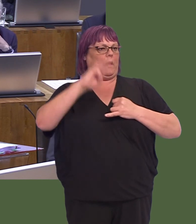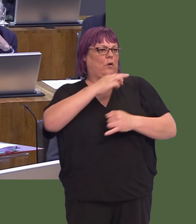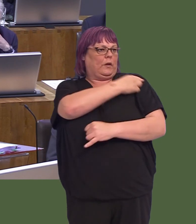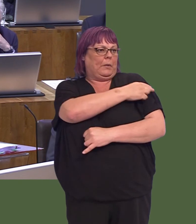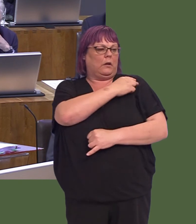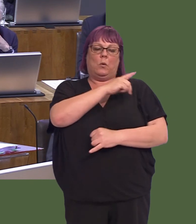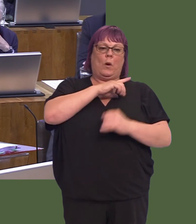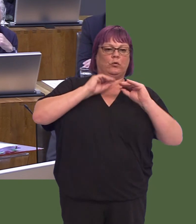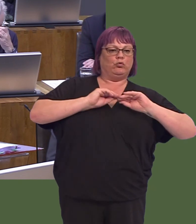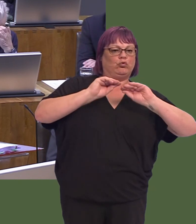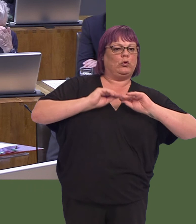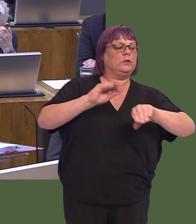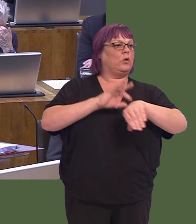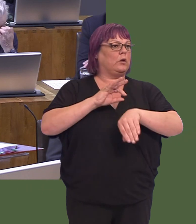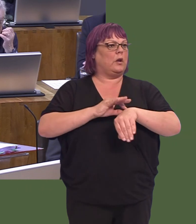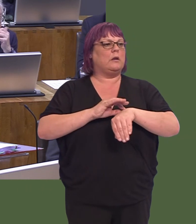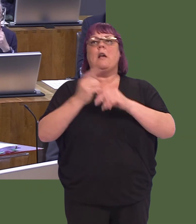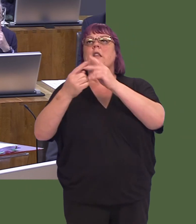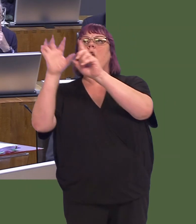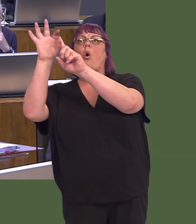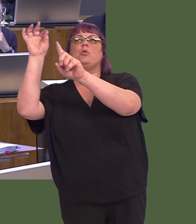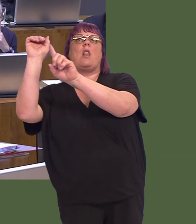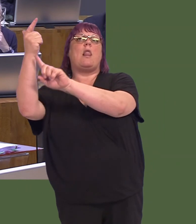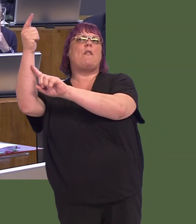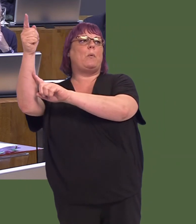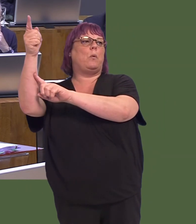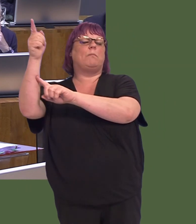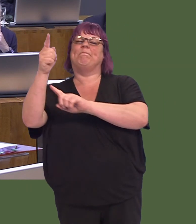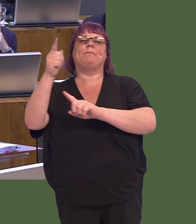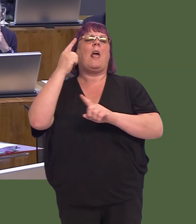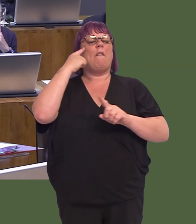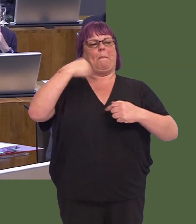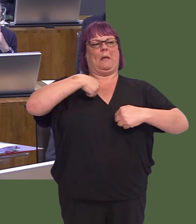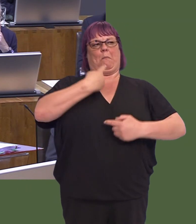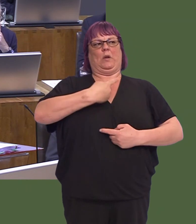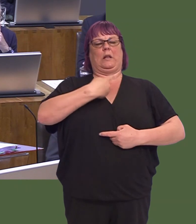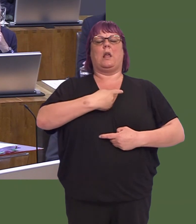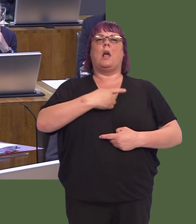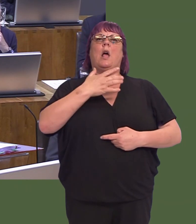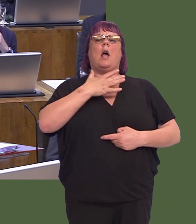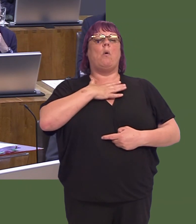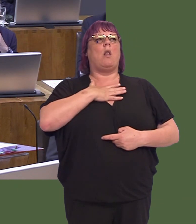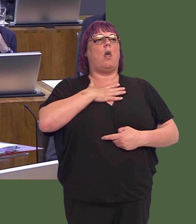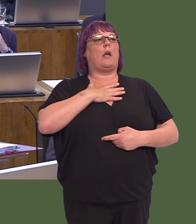Wel, i mi, mae'n well ein bod ni'n creu system addysg Gymreig ynglyn a meddyginiaeth rhwng y de a'r gogledd.